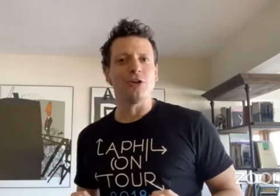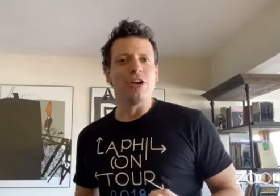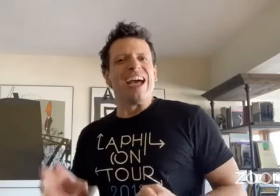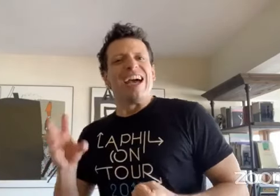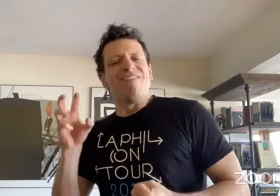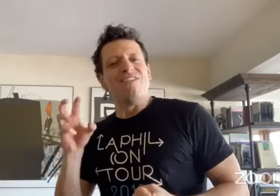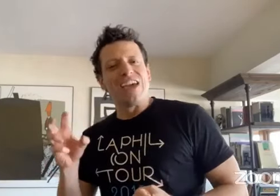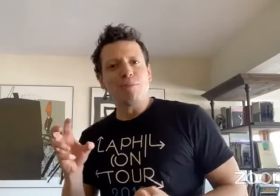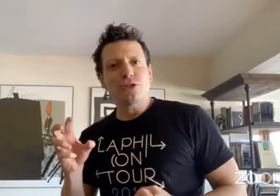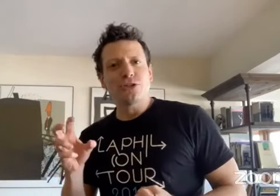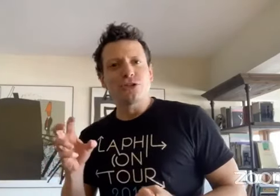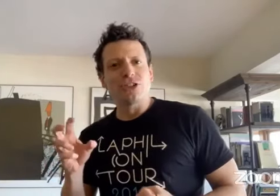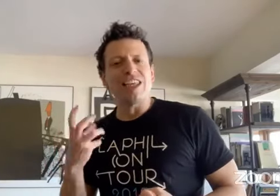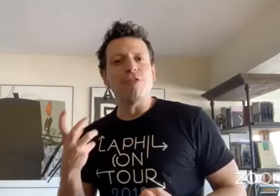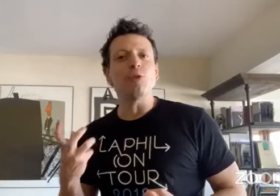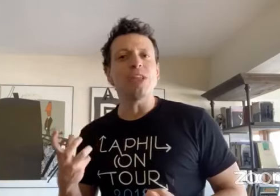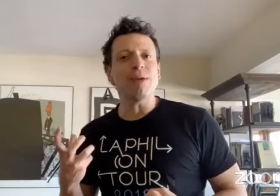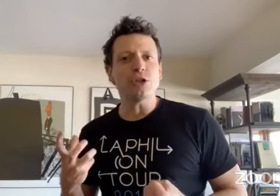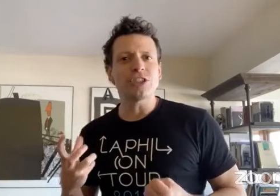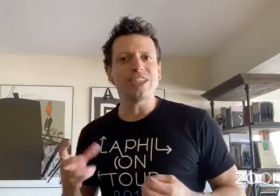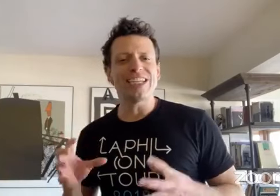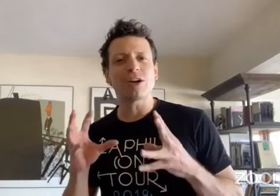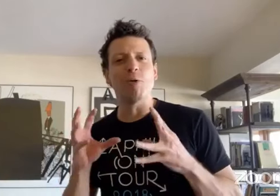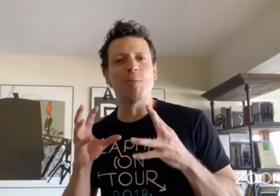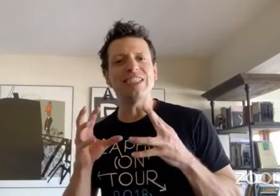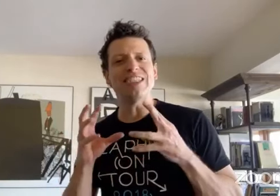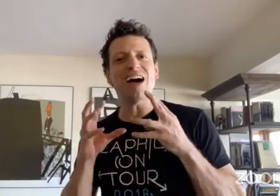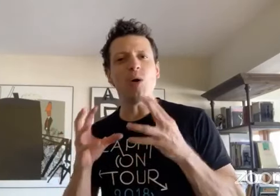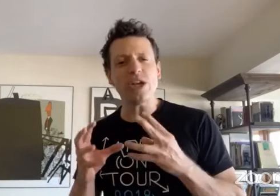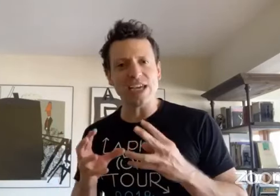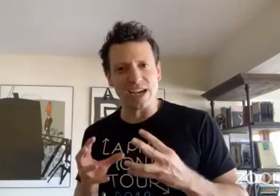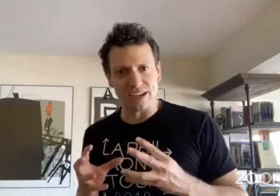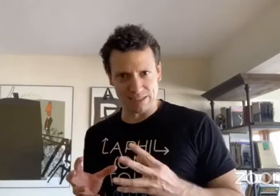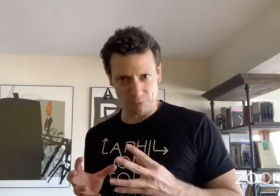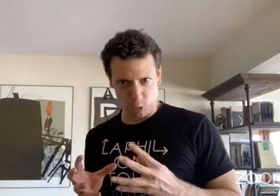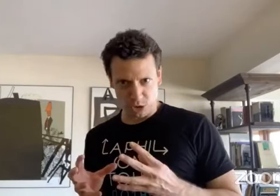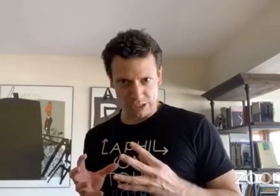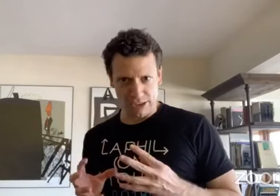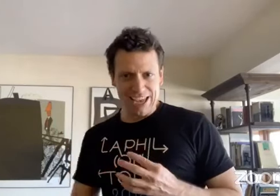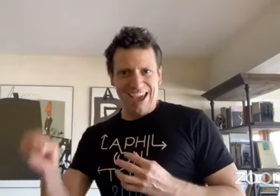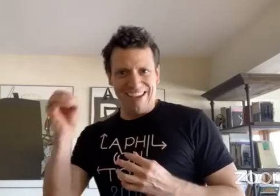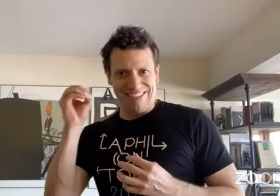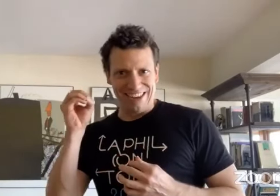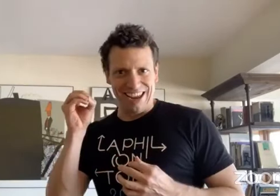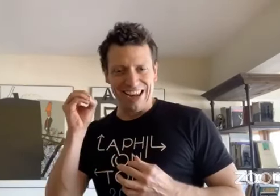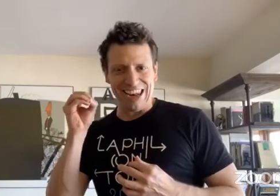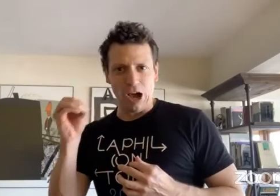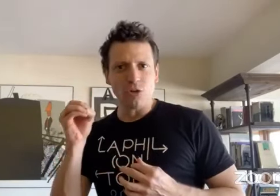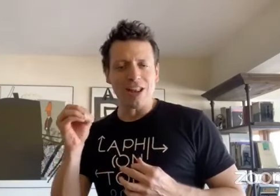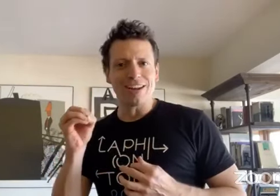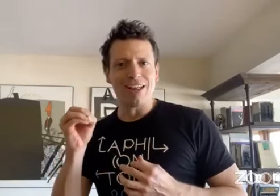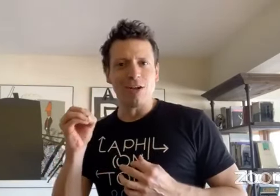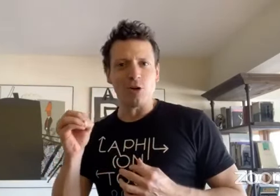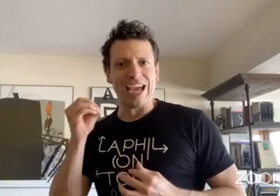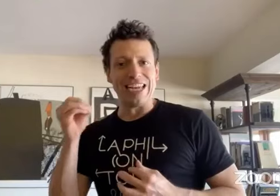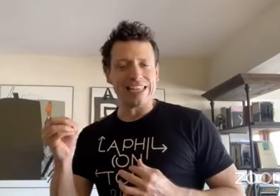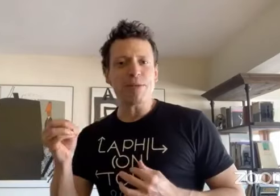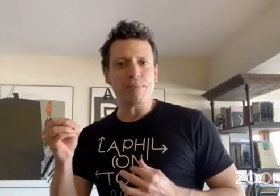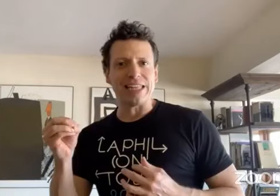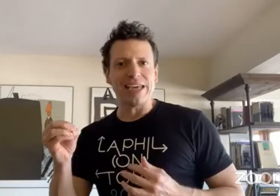veamos y disfrutemos de esa complicidad única que se produce entre la obra del creador el intérprete